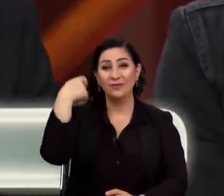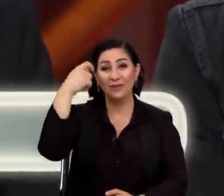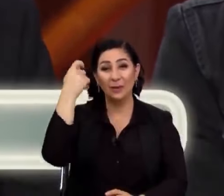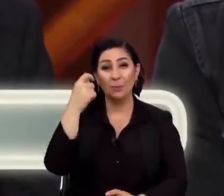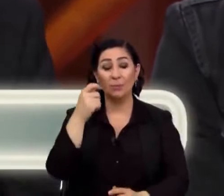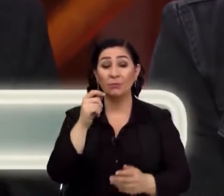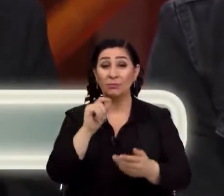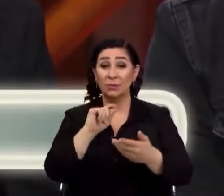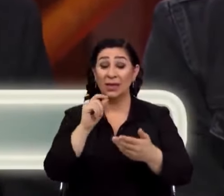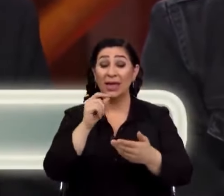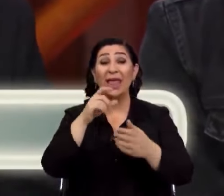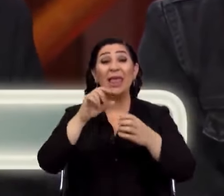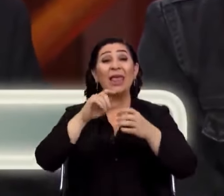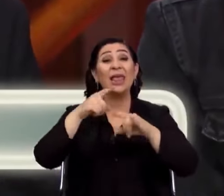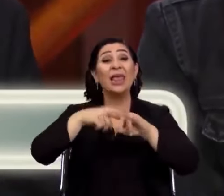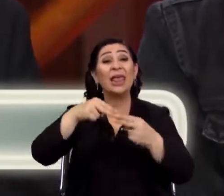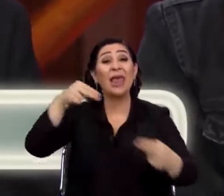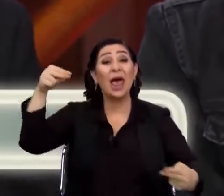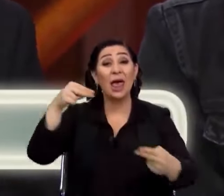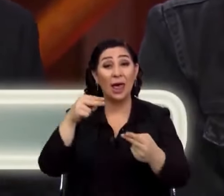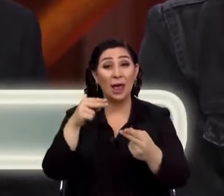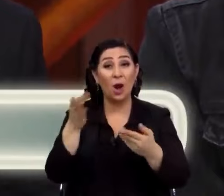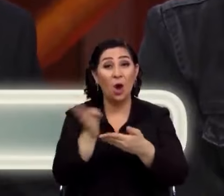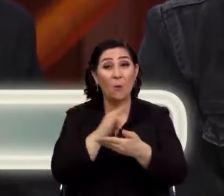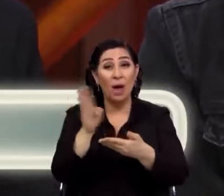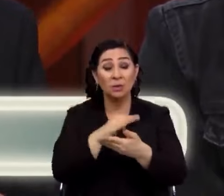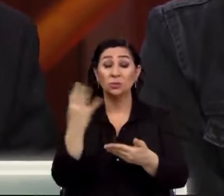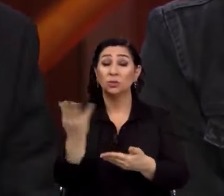bir romandı zaten romandan uyarlandığı için o yüzden böyle bir hani böyle